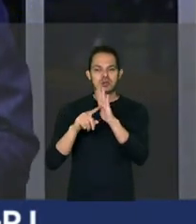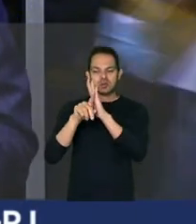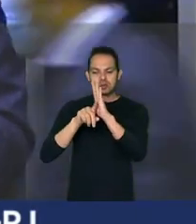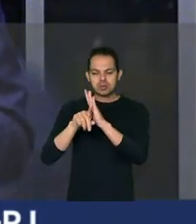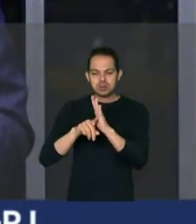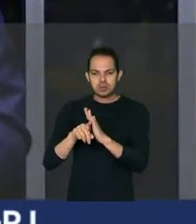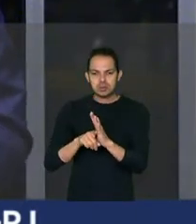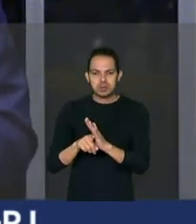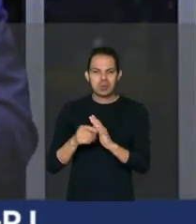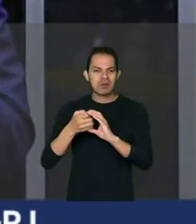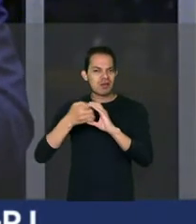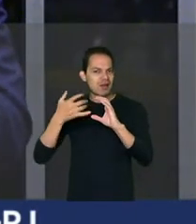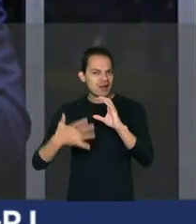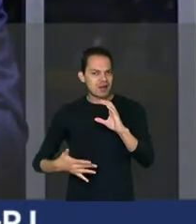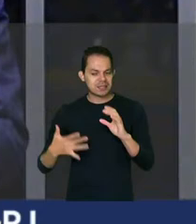POR ELE ELE SERÁ MONITORADO, TODA SUA ANO MIN EZ MÉDICA,